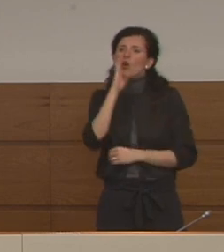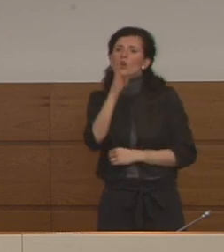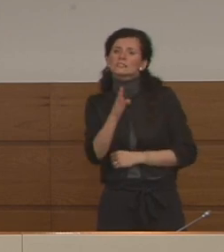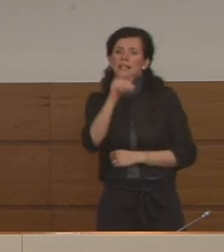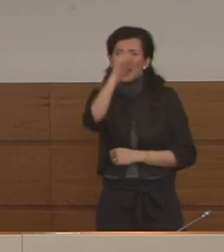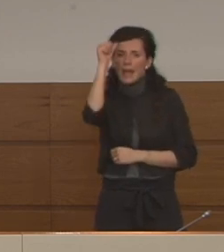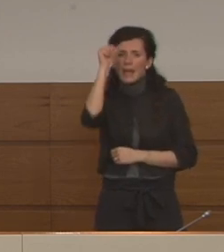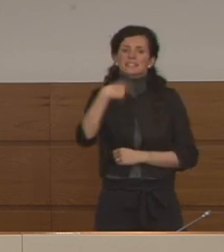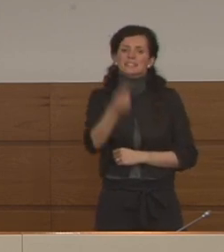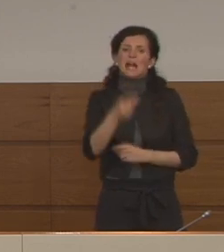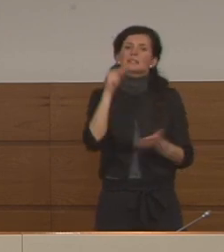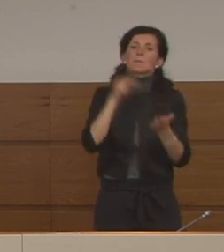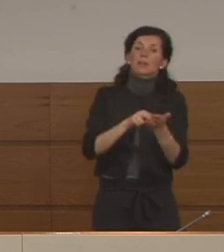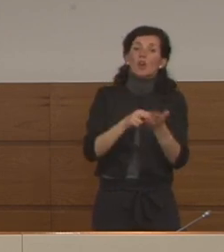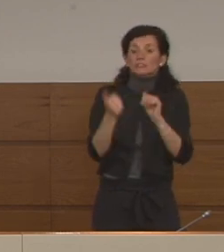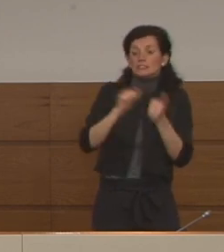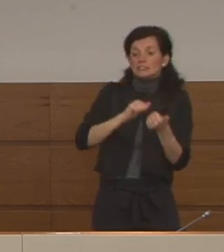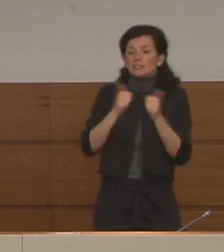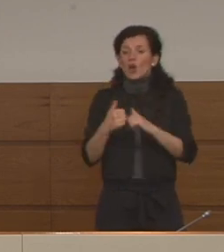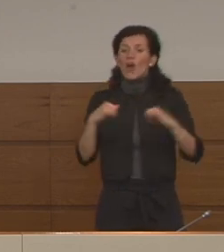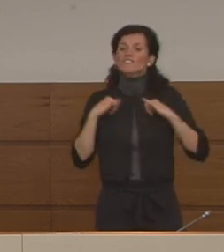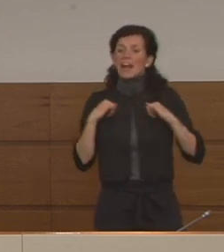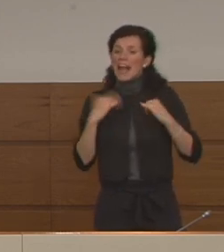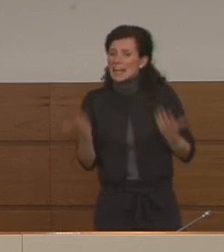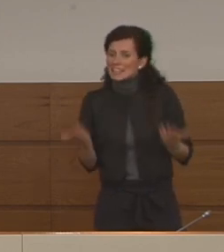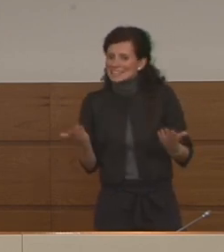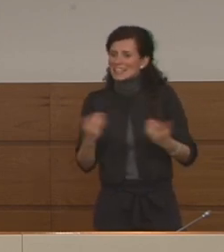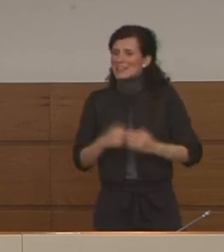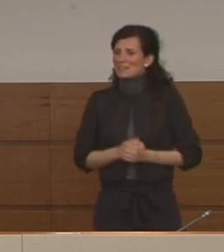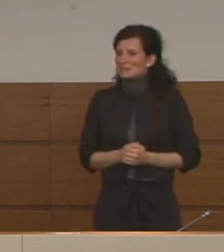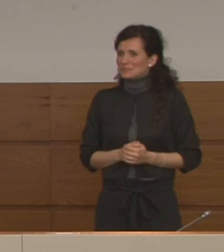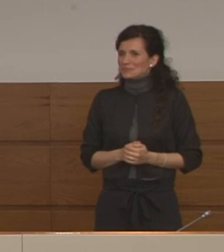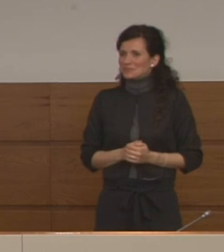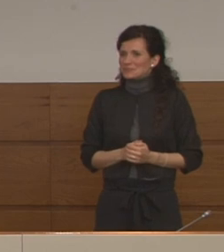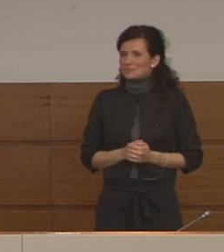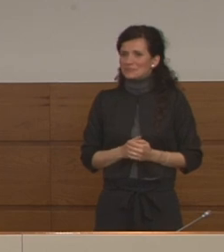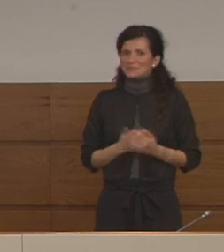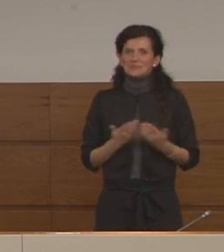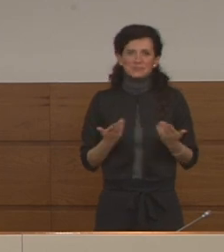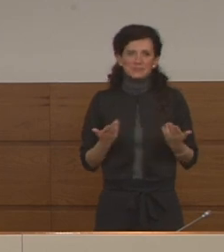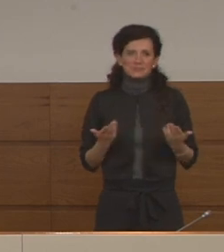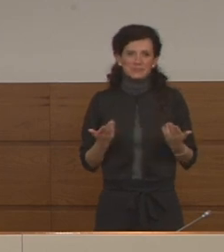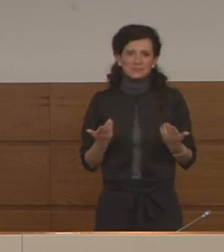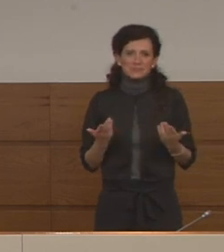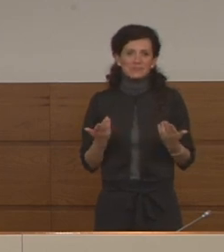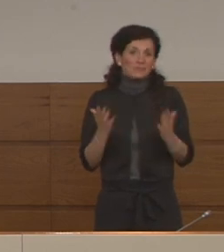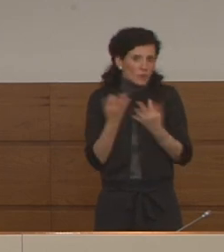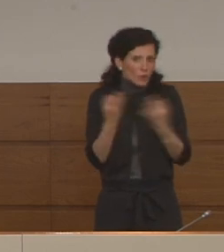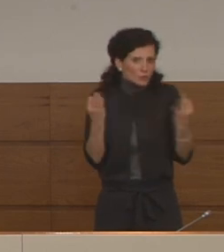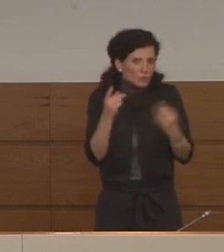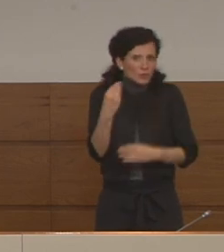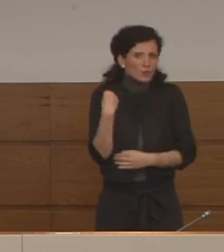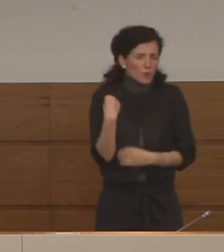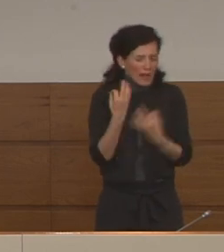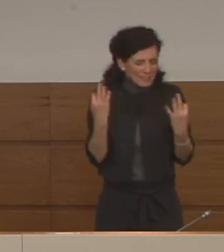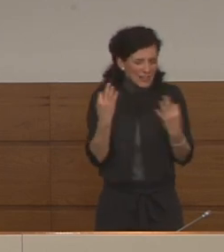estive e nel caso sono sono problemi... E' lecita la domanda.